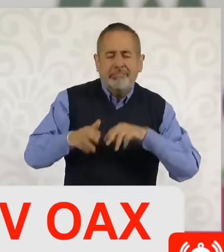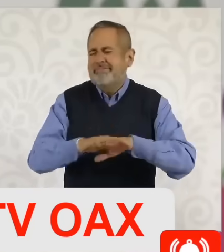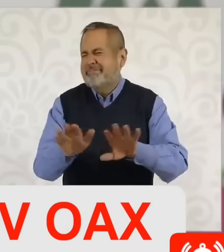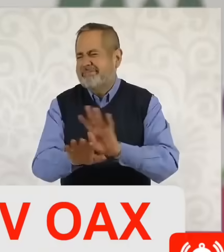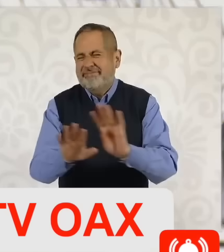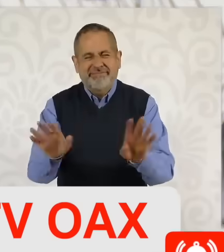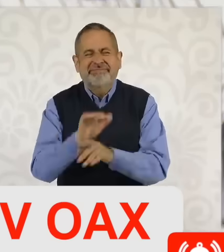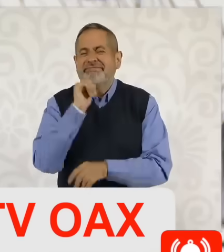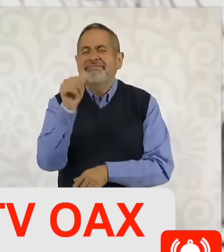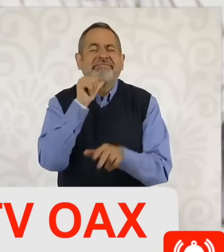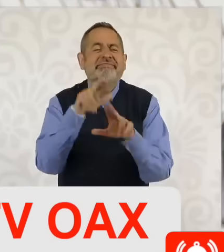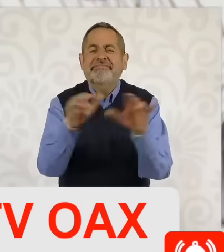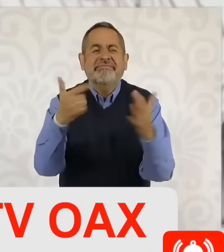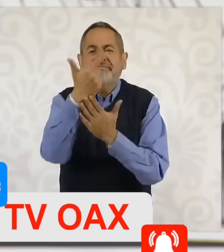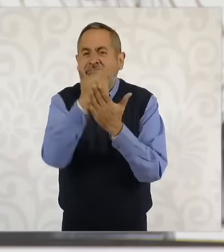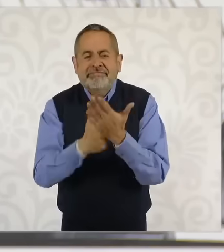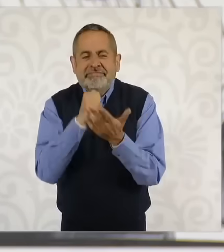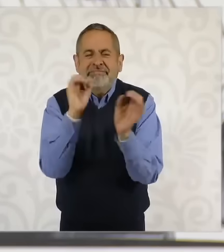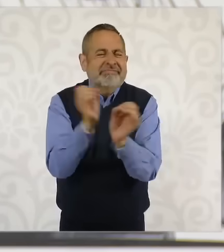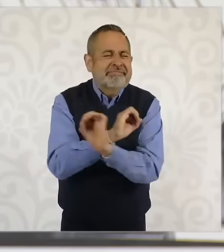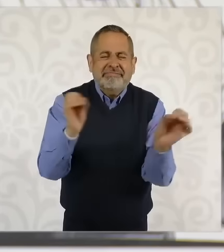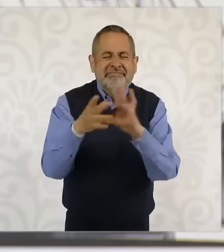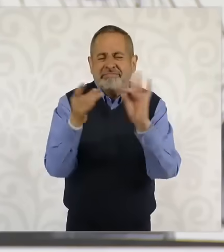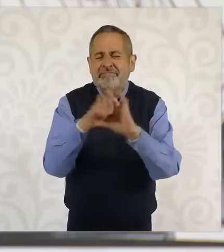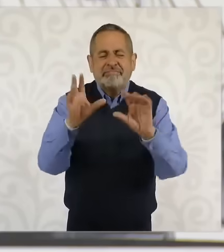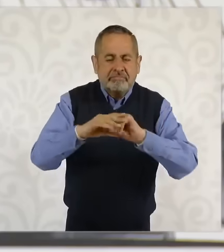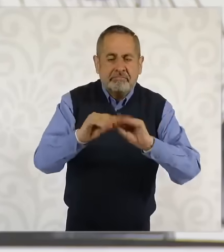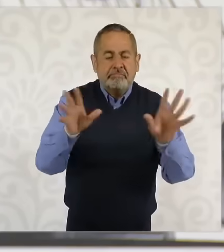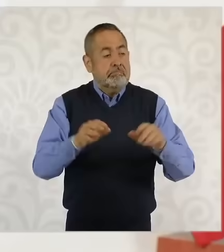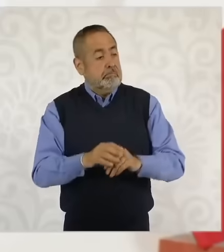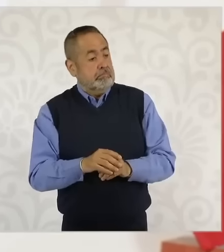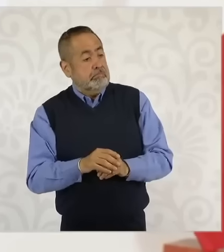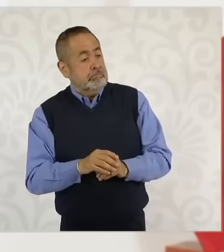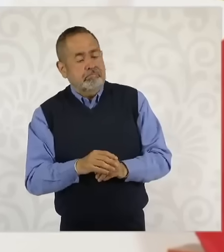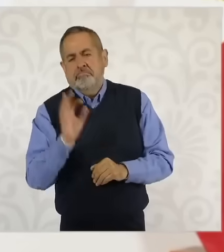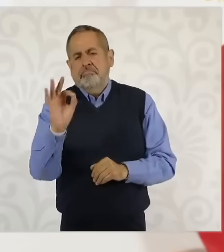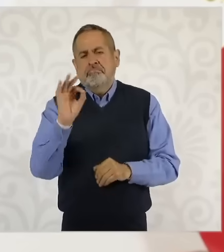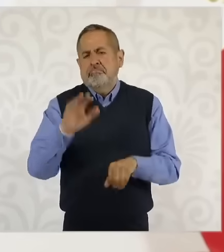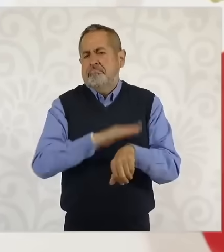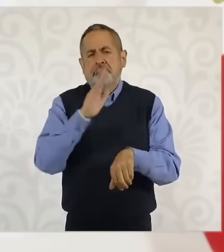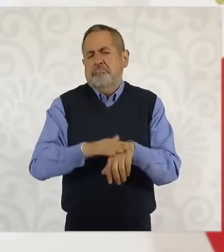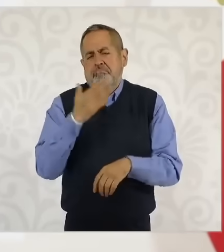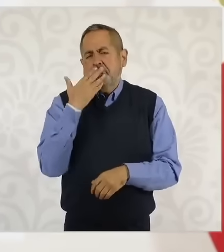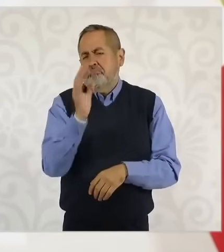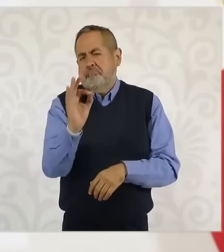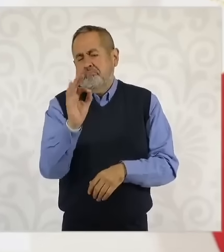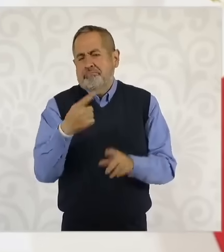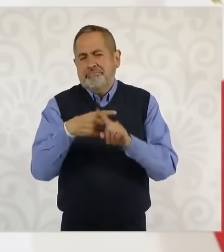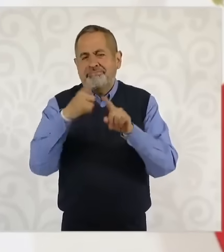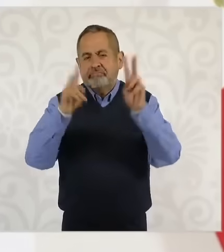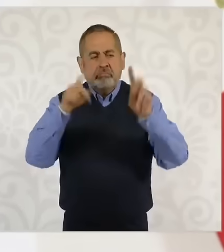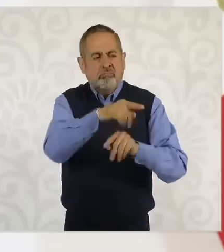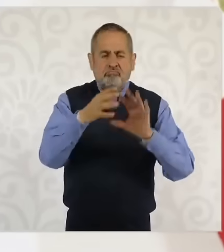y no hay eh nada que tenga que ver con eso y algunos otros temas." Entonces, no eh pues un